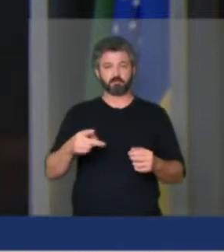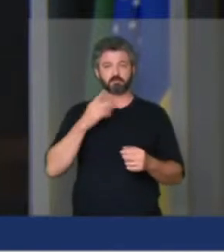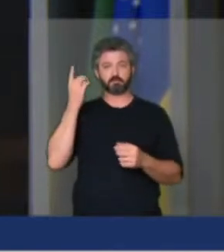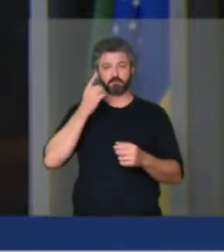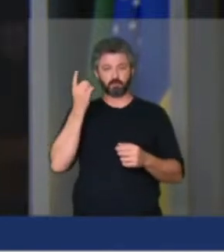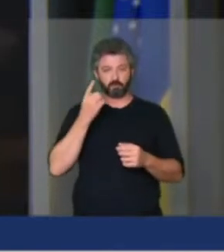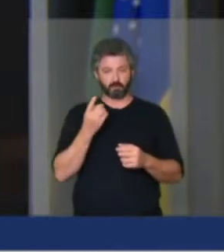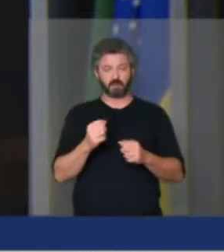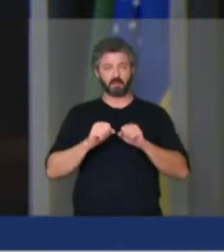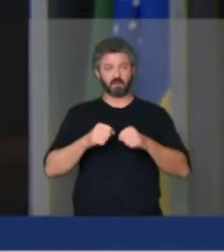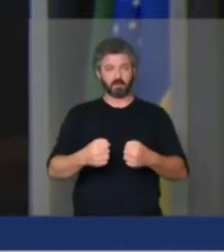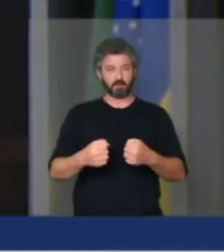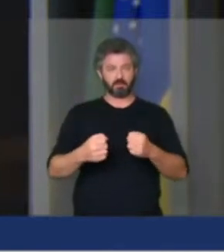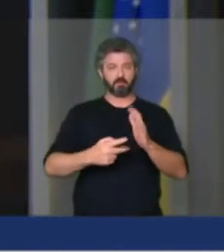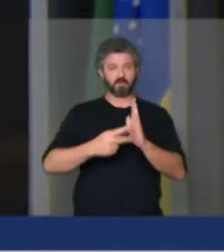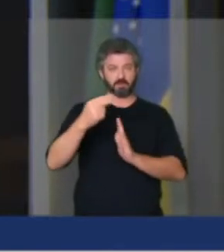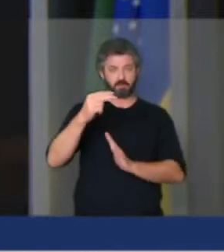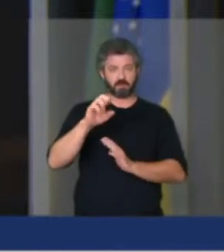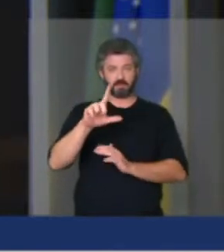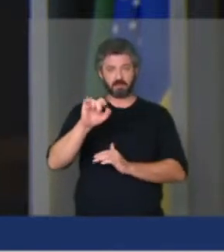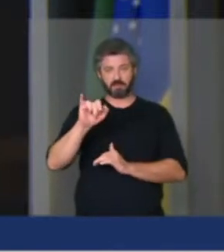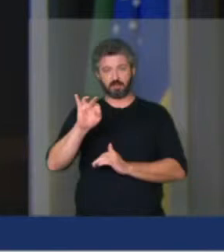ESSE ASSUNTO AQUI NO... NO PLENÁRIO DA COMISSÃO PARA